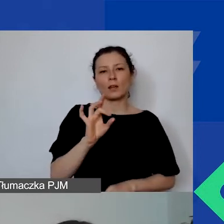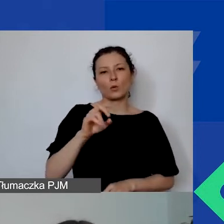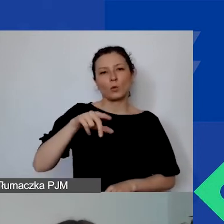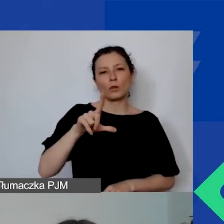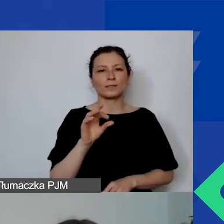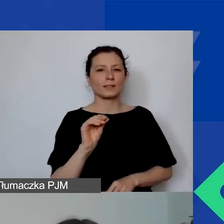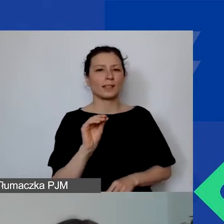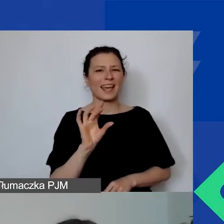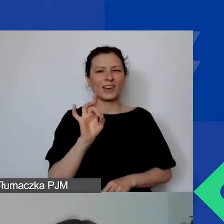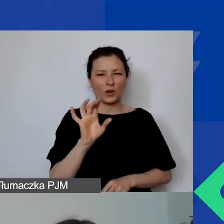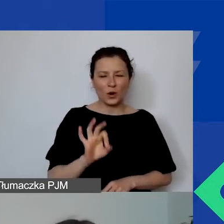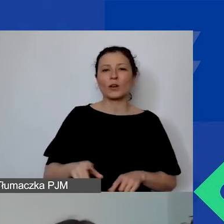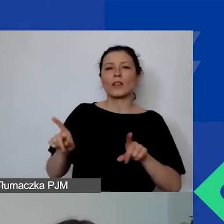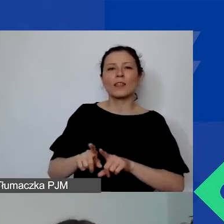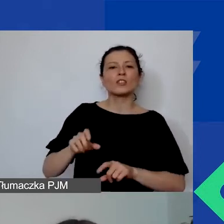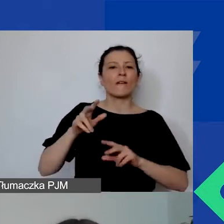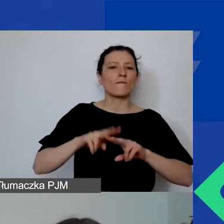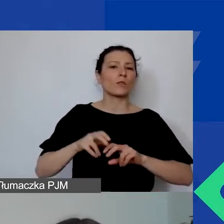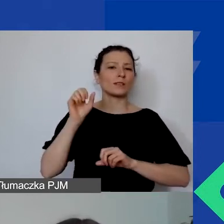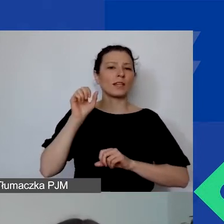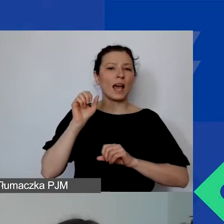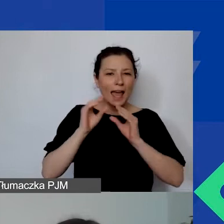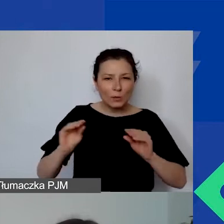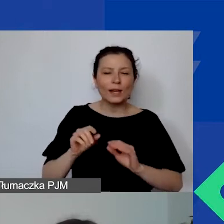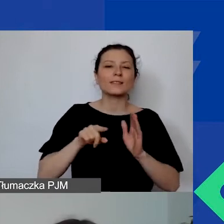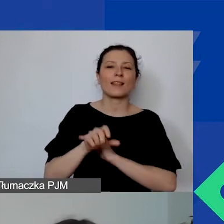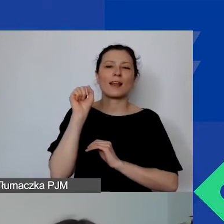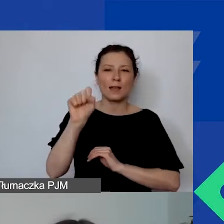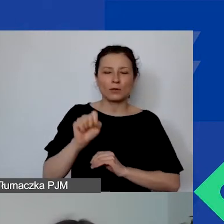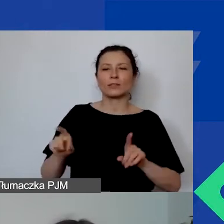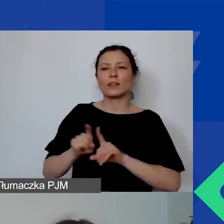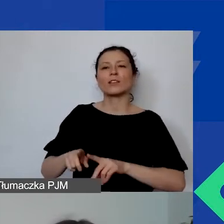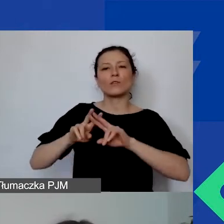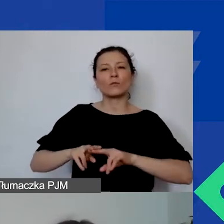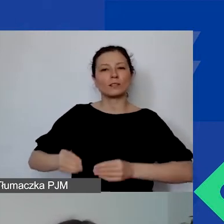Fundacja Edukacja dla Demokracji i Fundacja Rozwoju Społeczeństwa Informacyjnego.